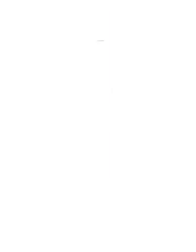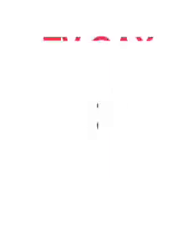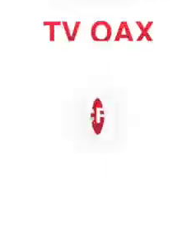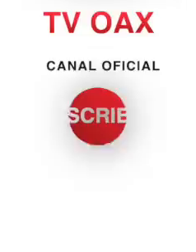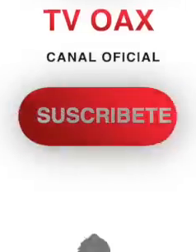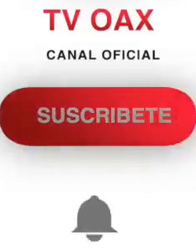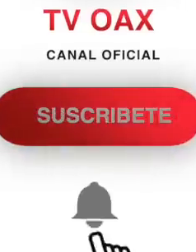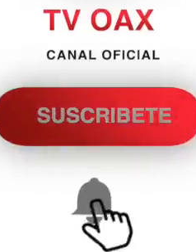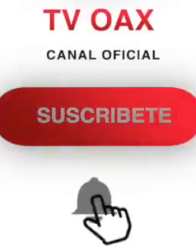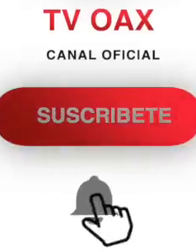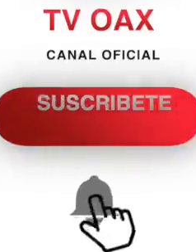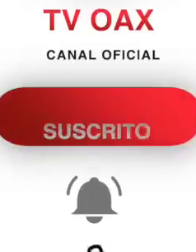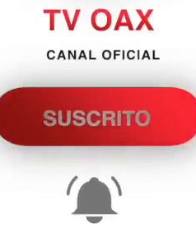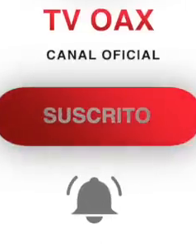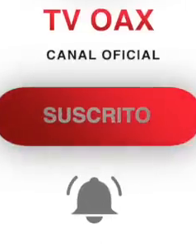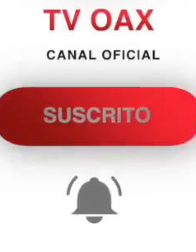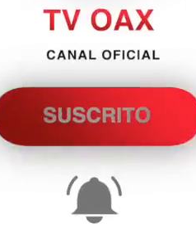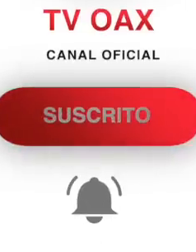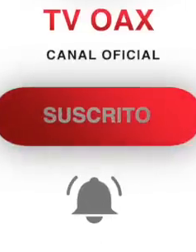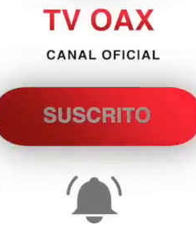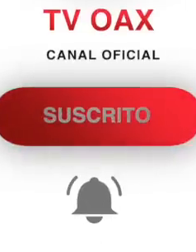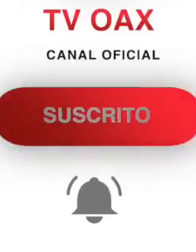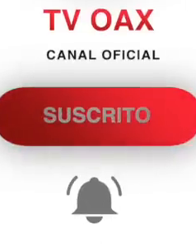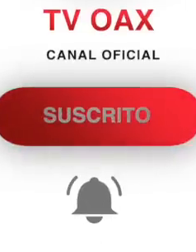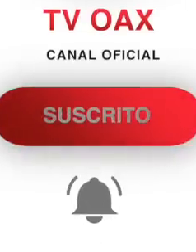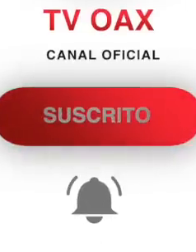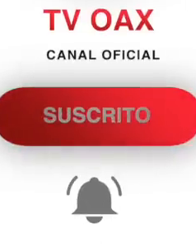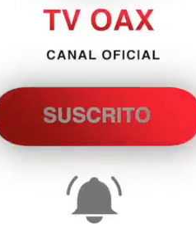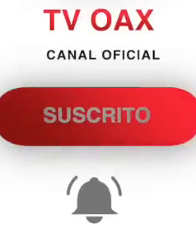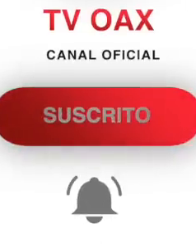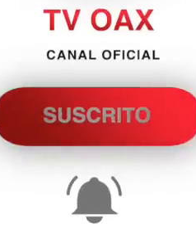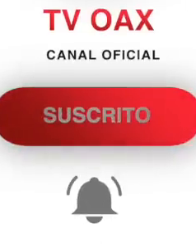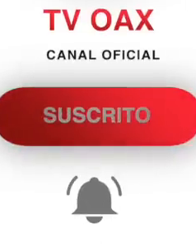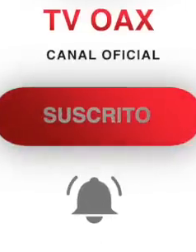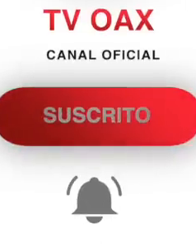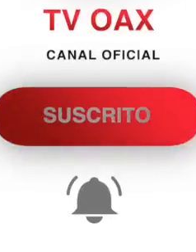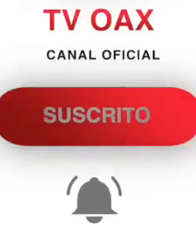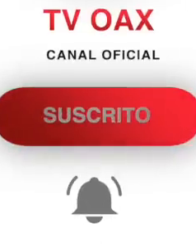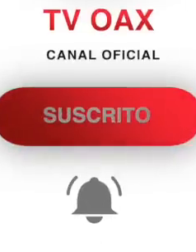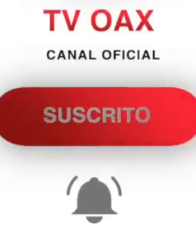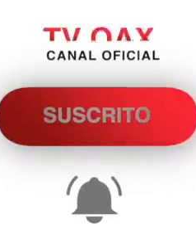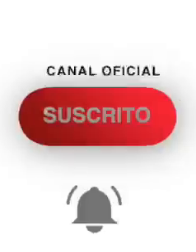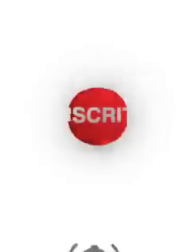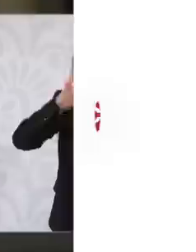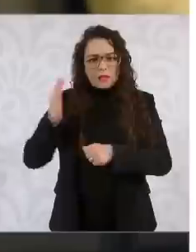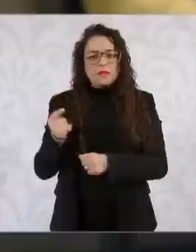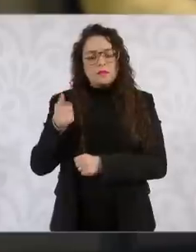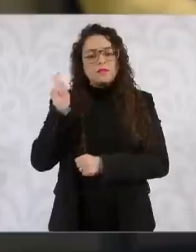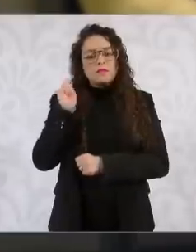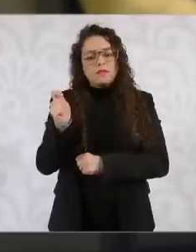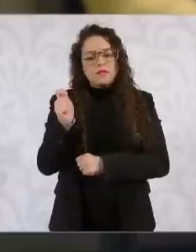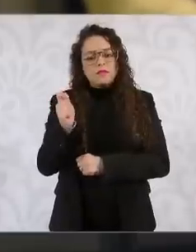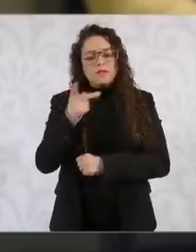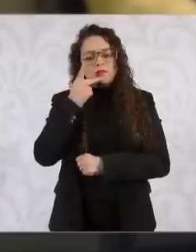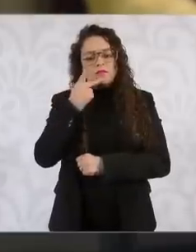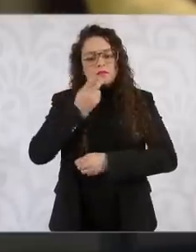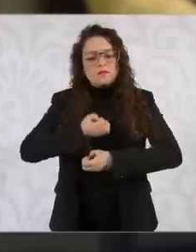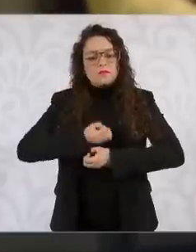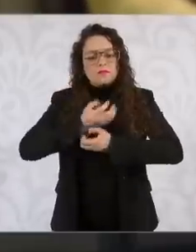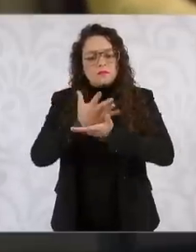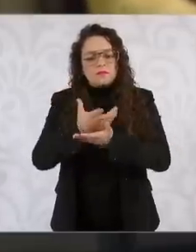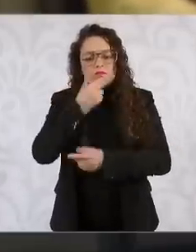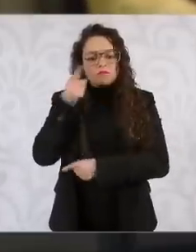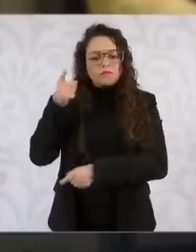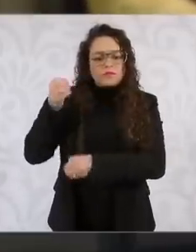histórica de más de 38 años de prisión incluso este comentario que hace el juez que lo juzga